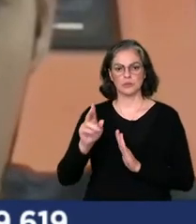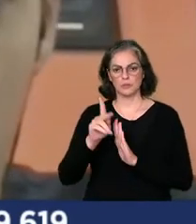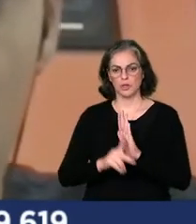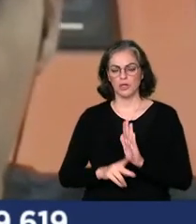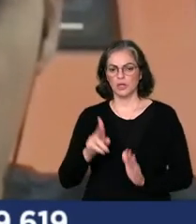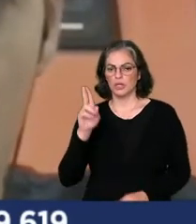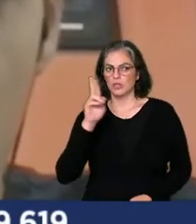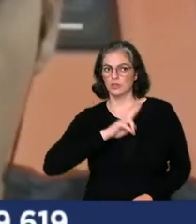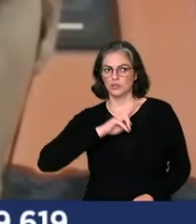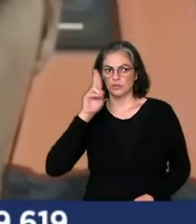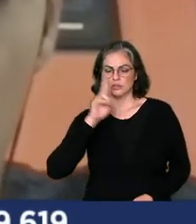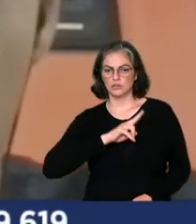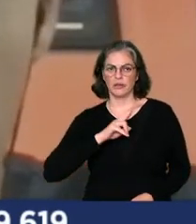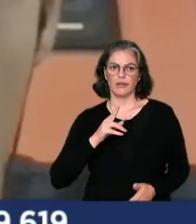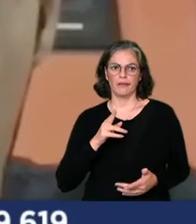LÁ . ESTAMOS FALANDO DE 4 BILHÕES DE REAIS SENDO